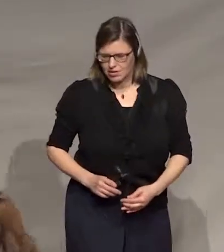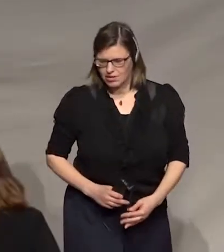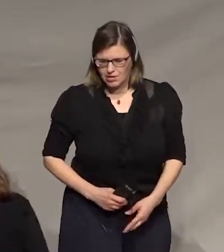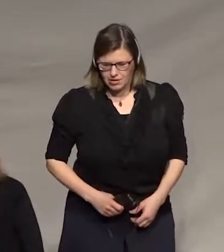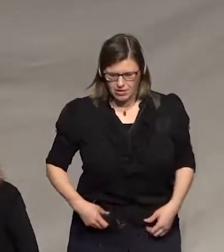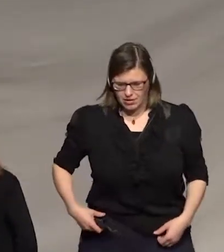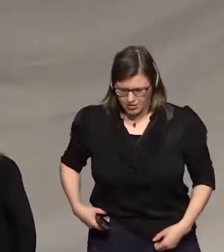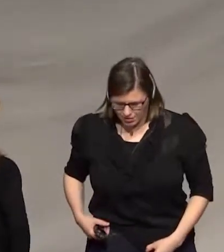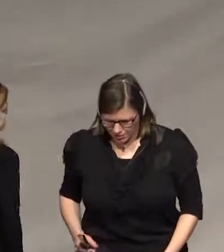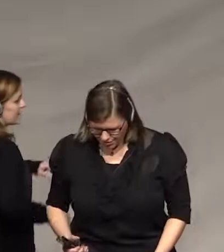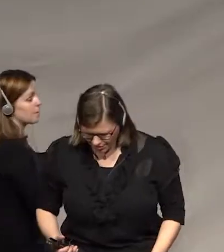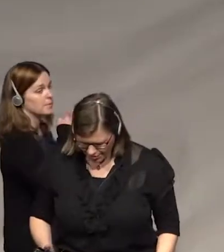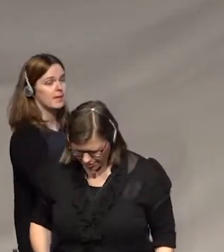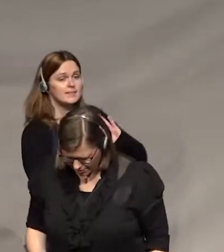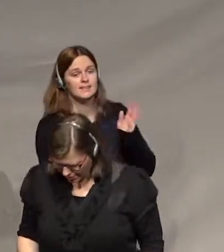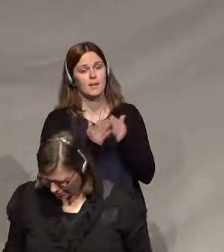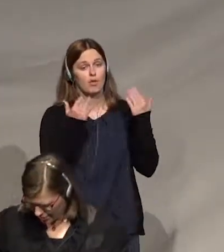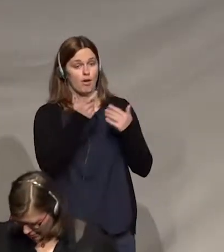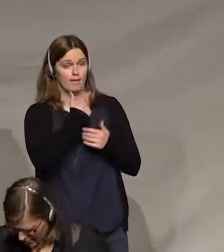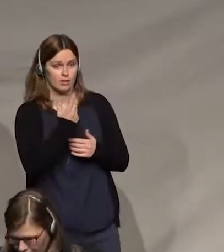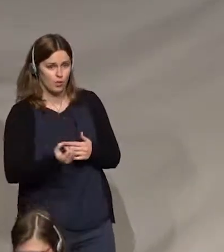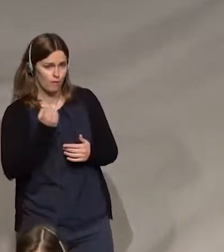Je čeština nejsložitějším jazykem, který se snažíte zpracovat?